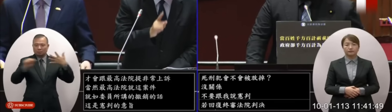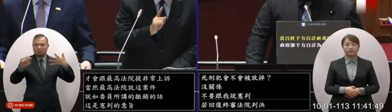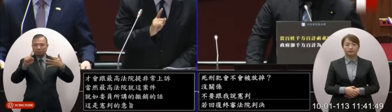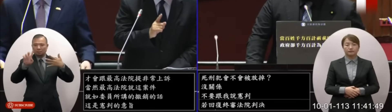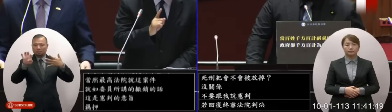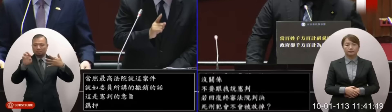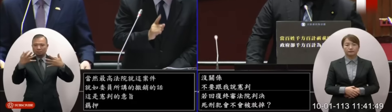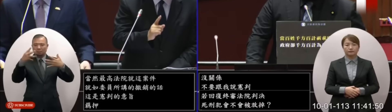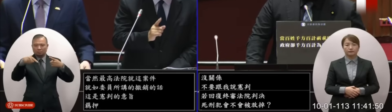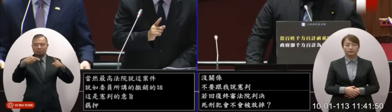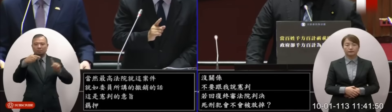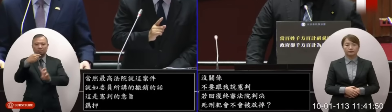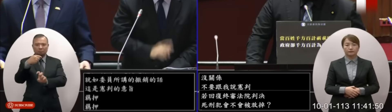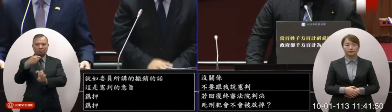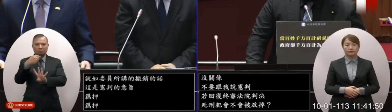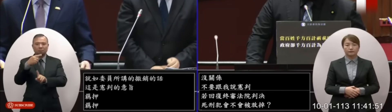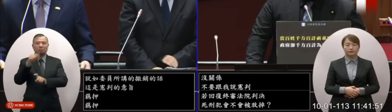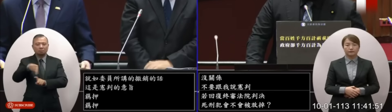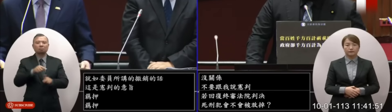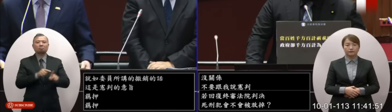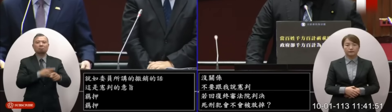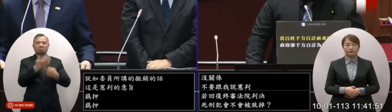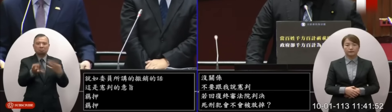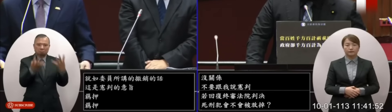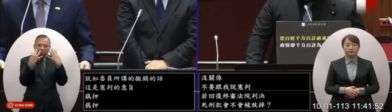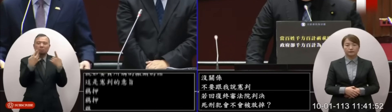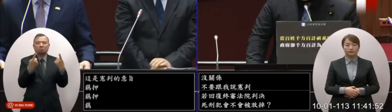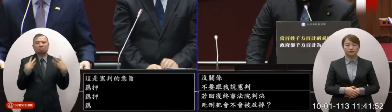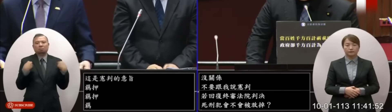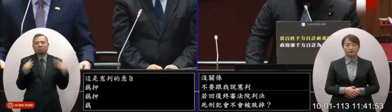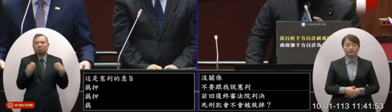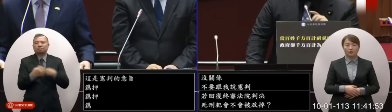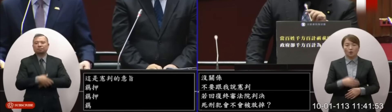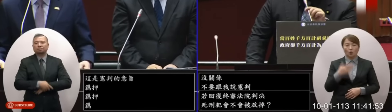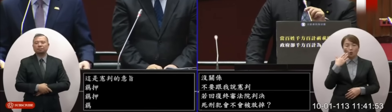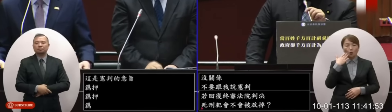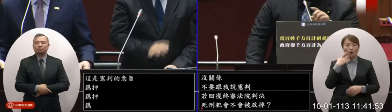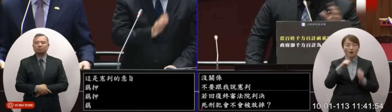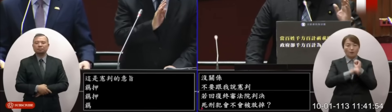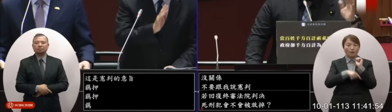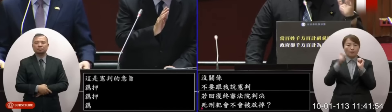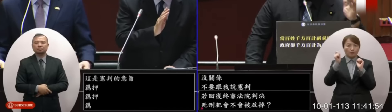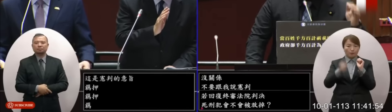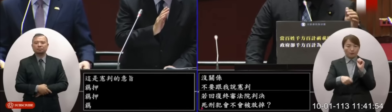這次能繼續收容中 他死刑判決 已經判決